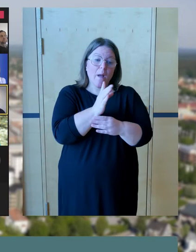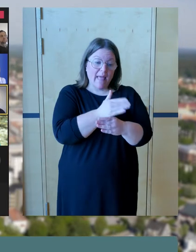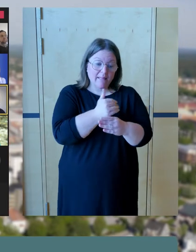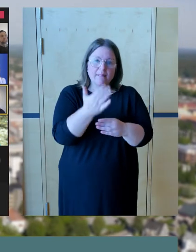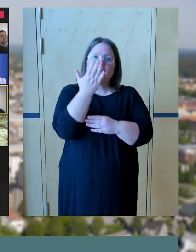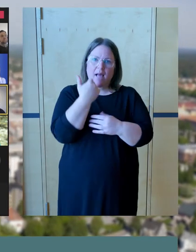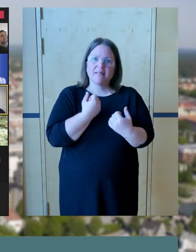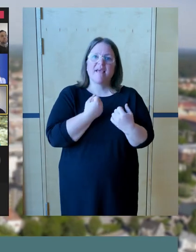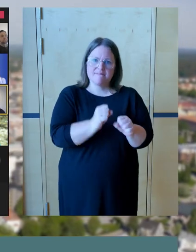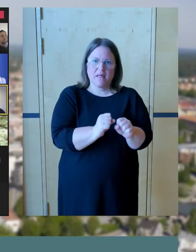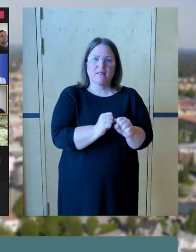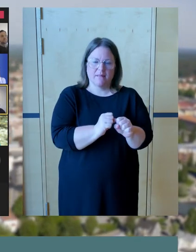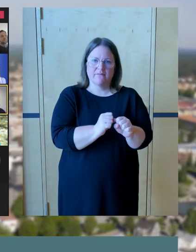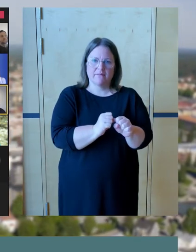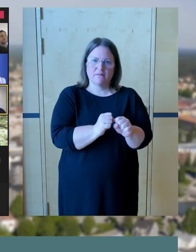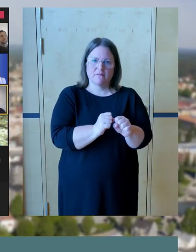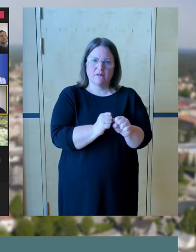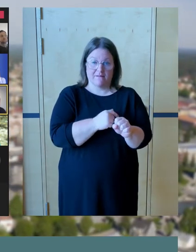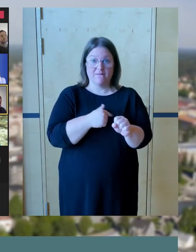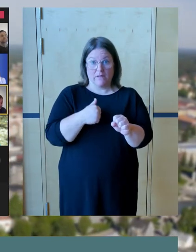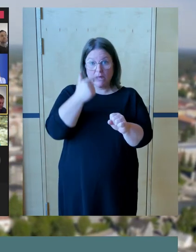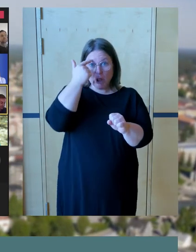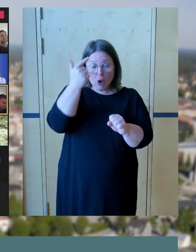Det tror jag att man gör så här hur man trivs och liknande så